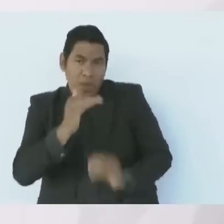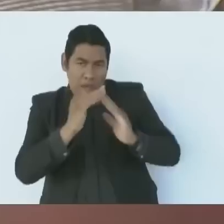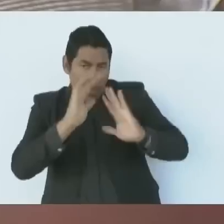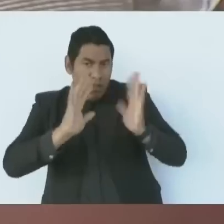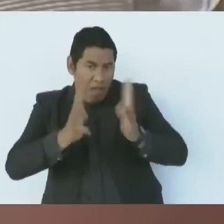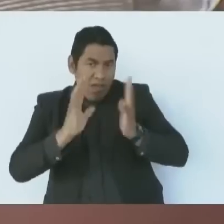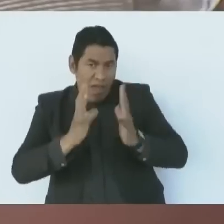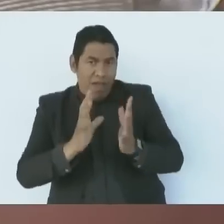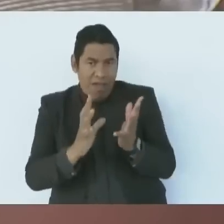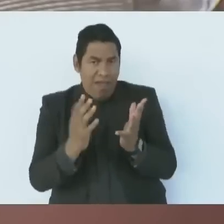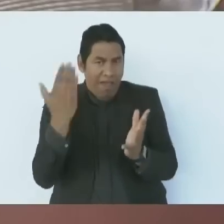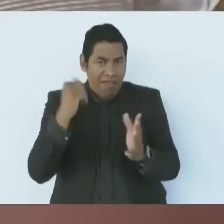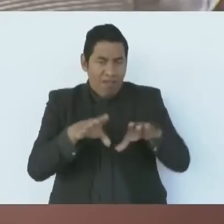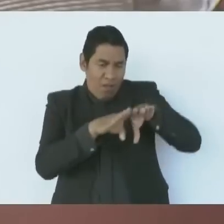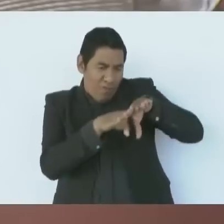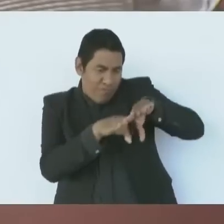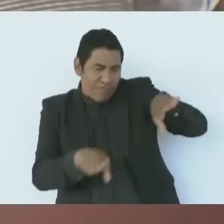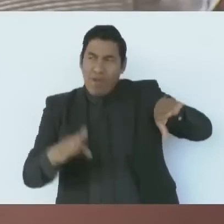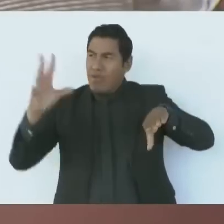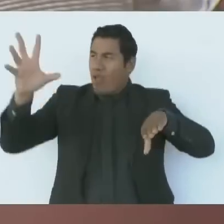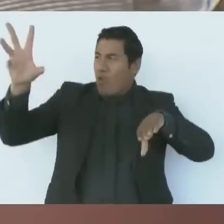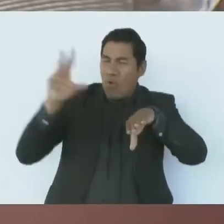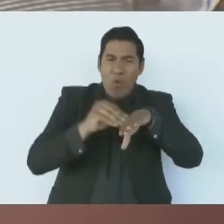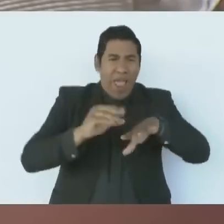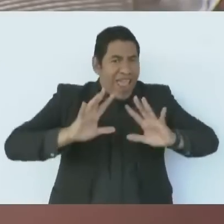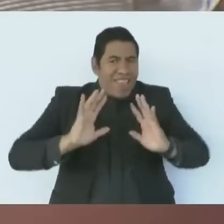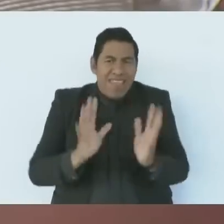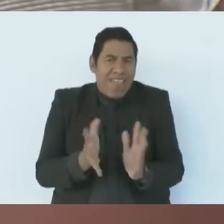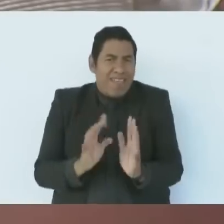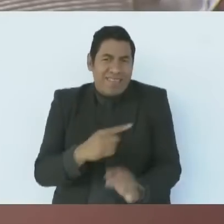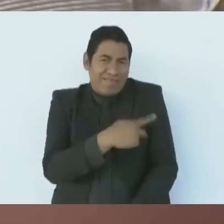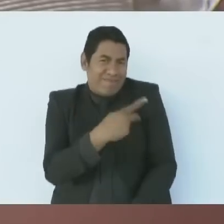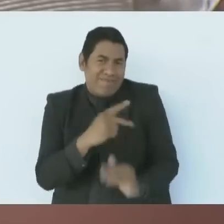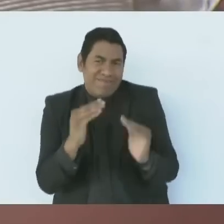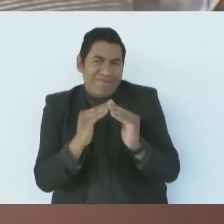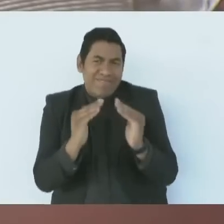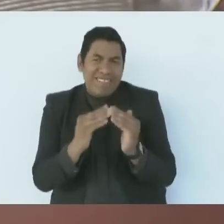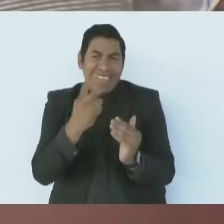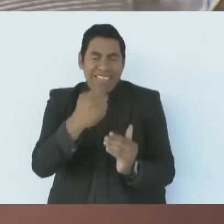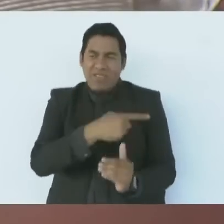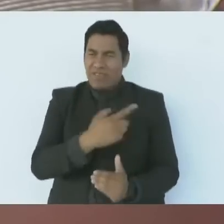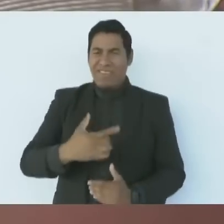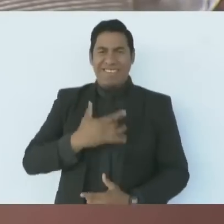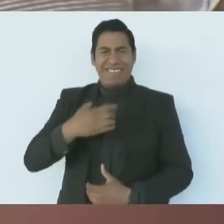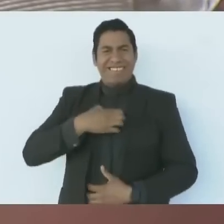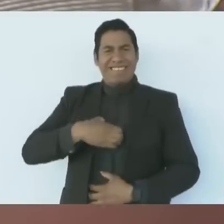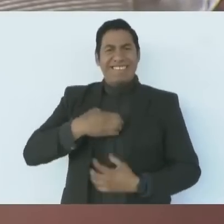tienen la instalación de estos paneles en su hogar y eso significa que a partir de este momento de